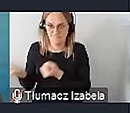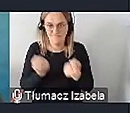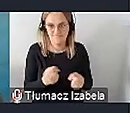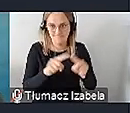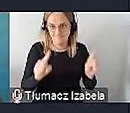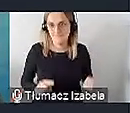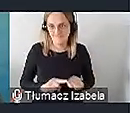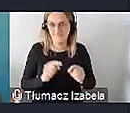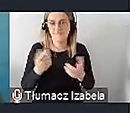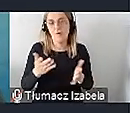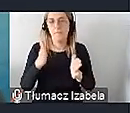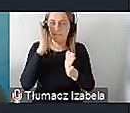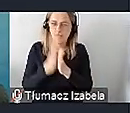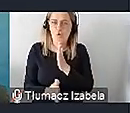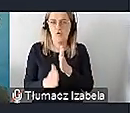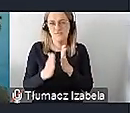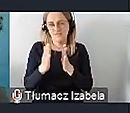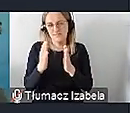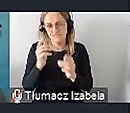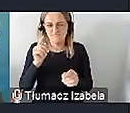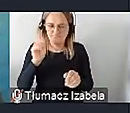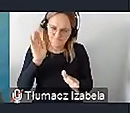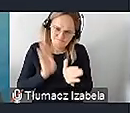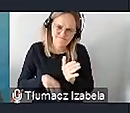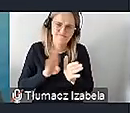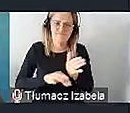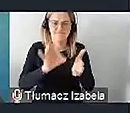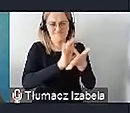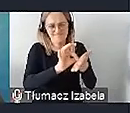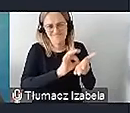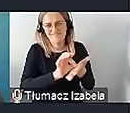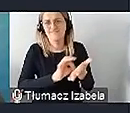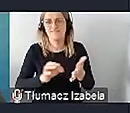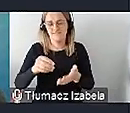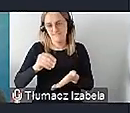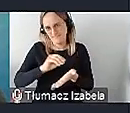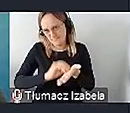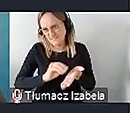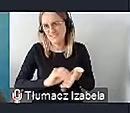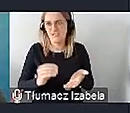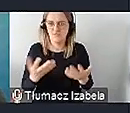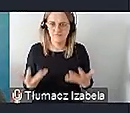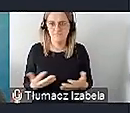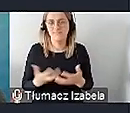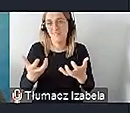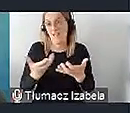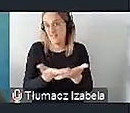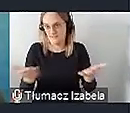co pomoże wam tak analogowo, odręcznie naszkicować coś, narysować, to zachęcam.